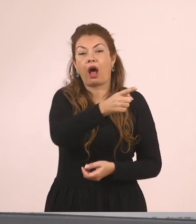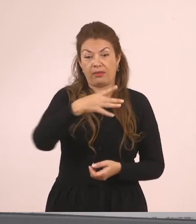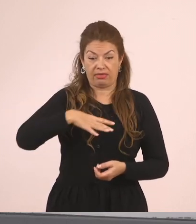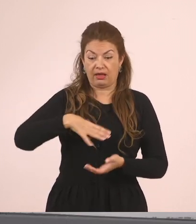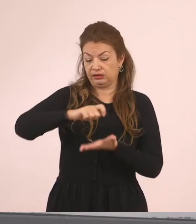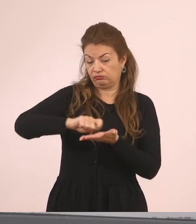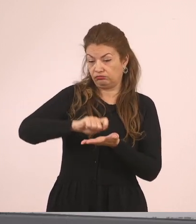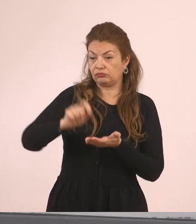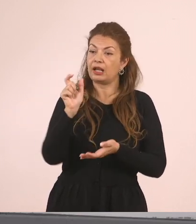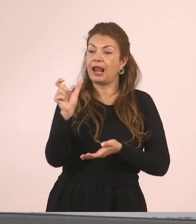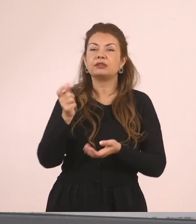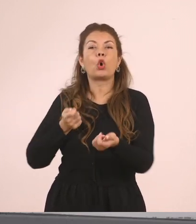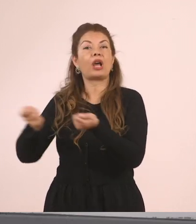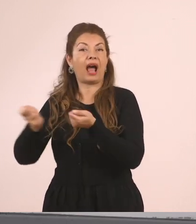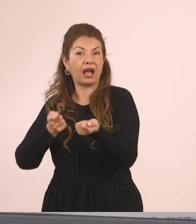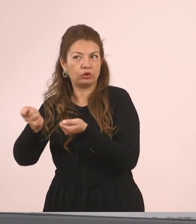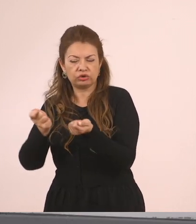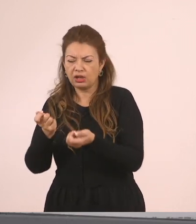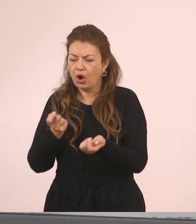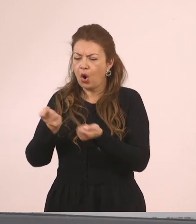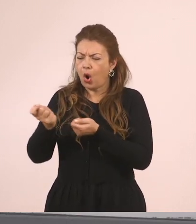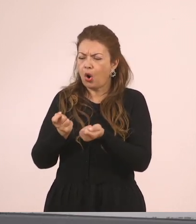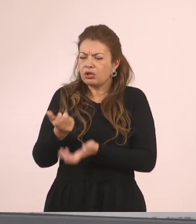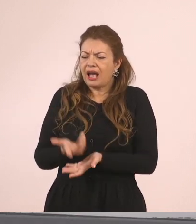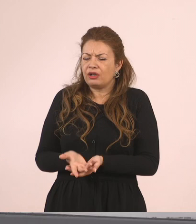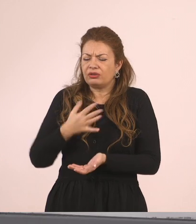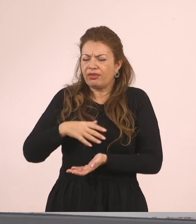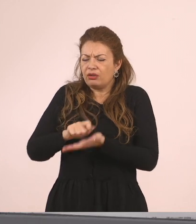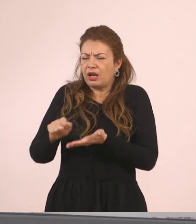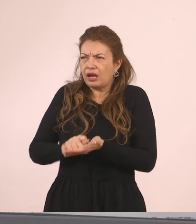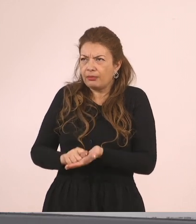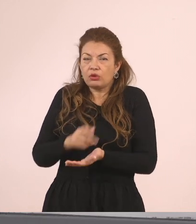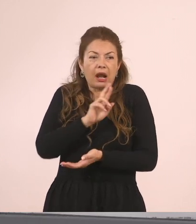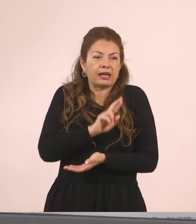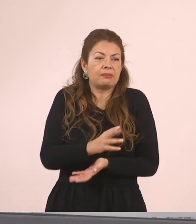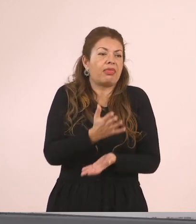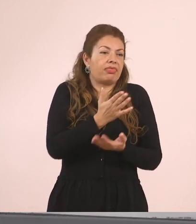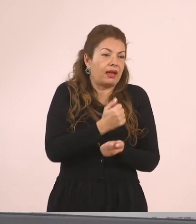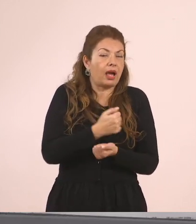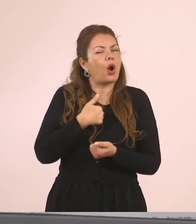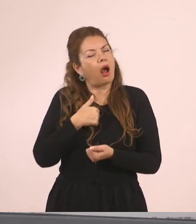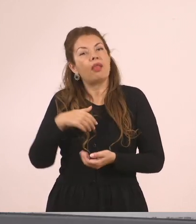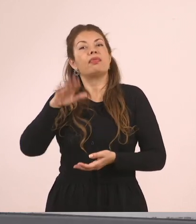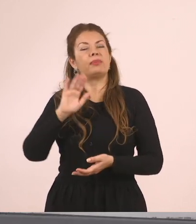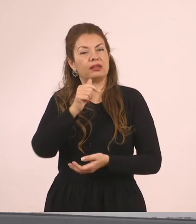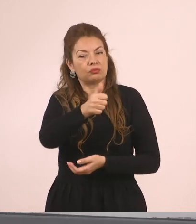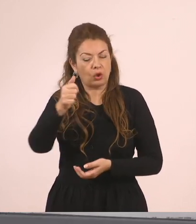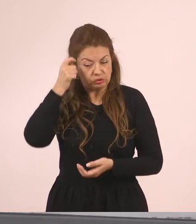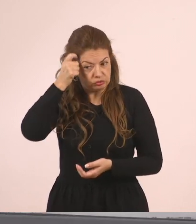γιατί όπως καταλαβαίνετε δεν θα σας δίνουν κάθε φορά και τα ρήματα δίπλα, μπορεί να πρέπει να γράψω τη λεξούλα οργάνωση μόνη της,